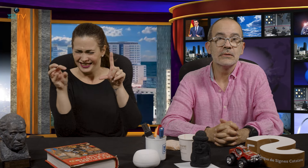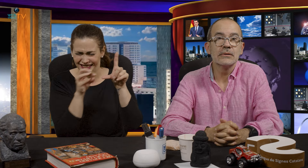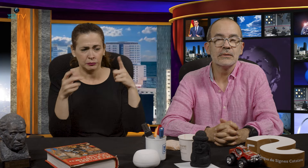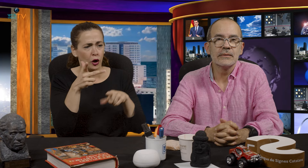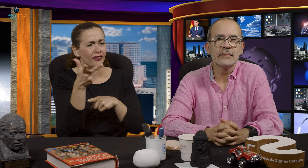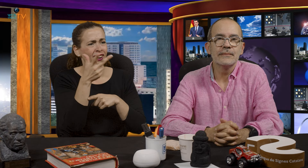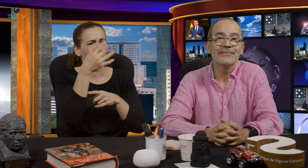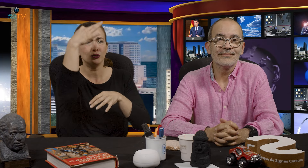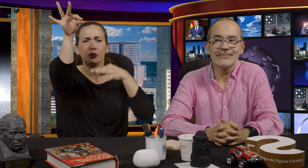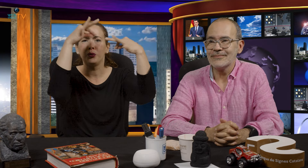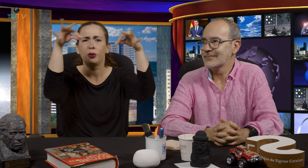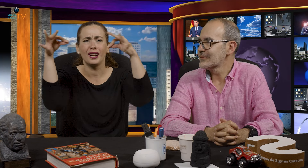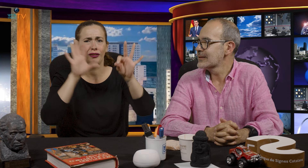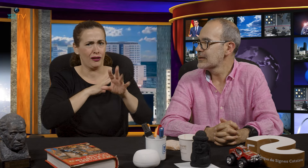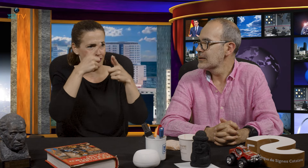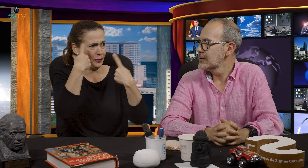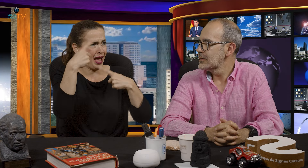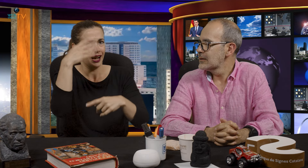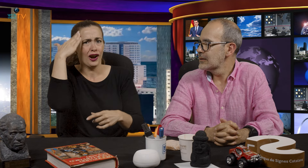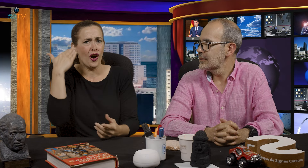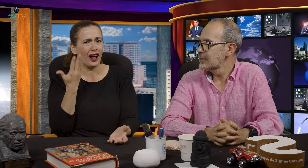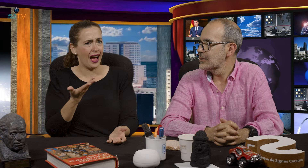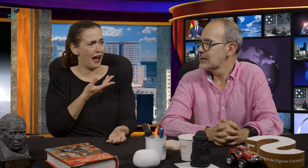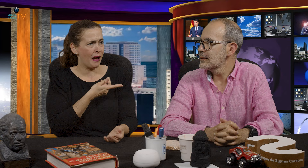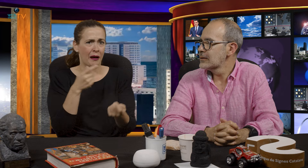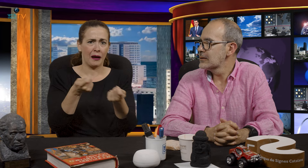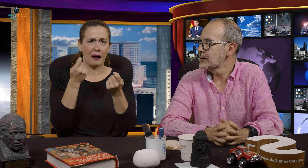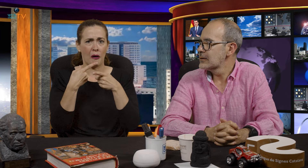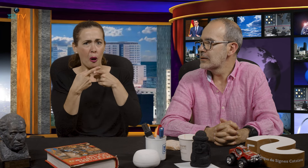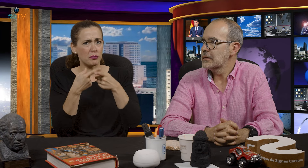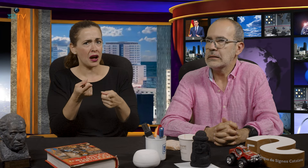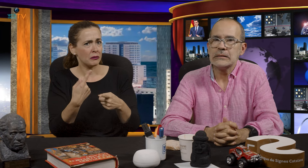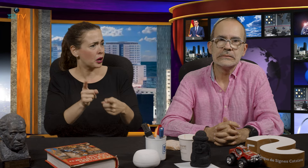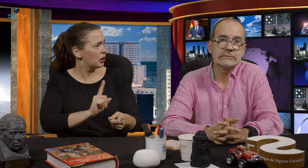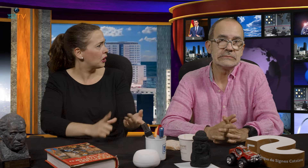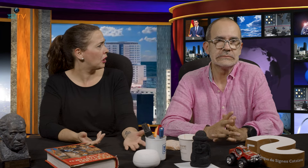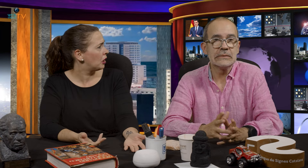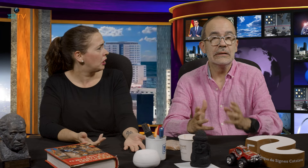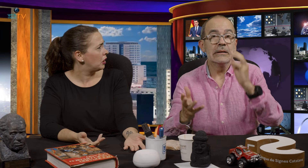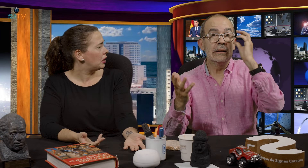y en el monitor vi muchísimos videos sueltos de tu viaje a Corea. ¿Por qué no los has publicado o compartido?